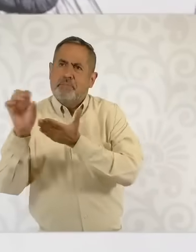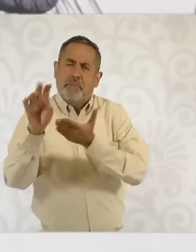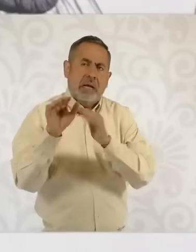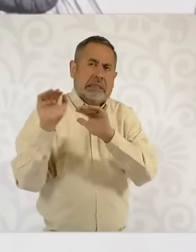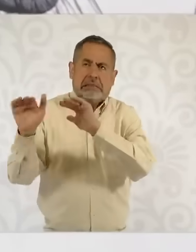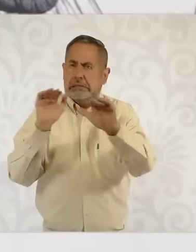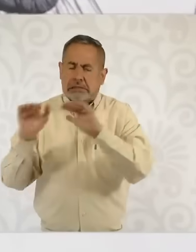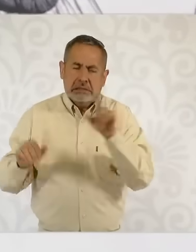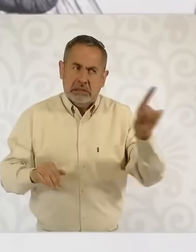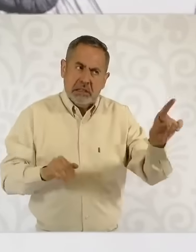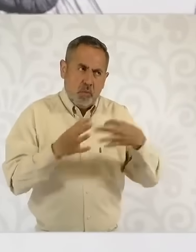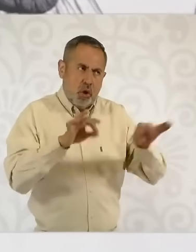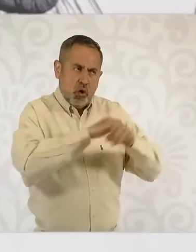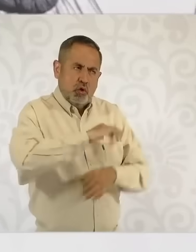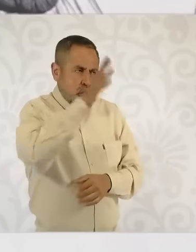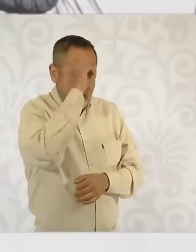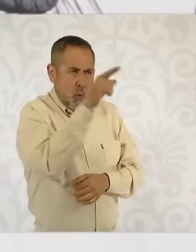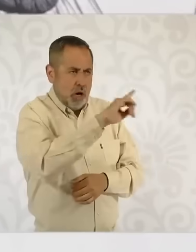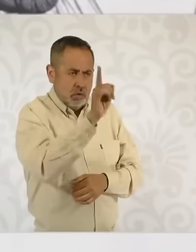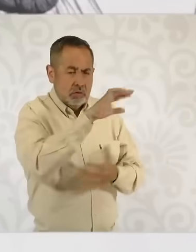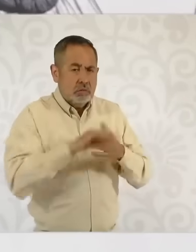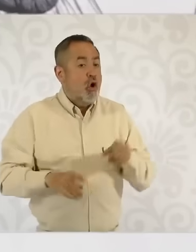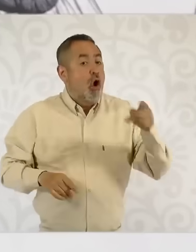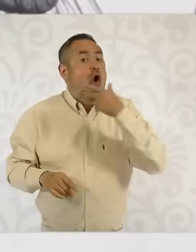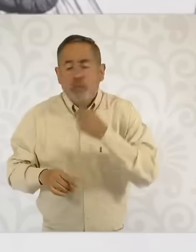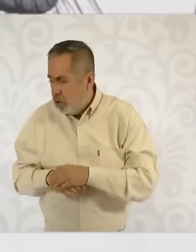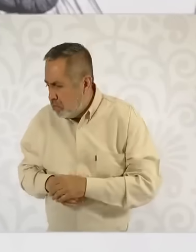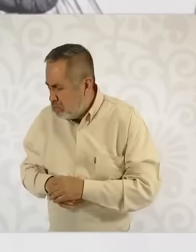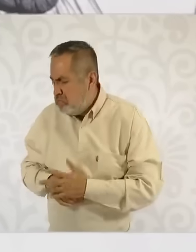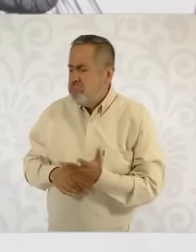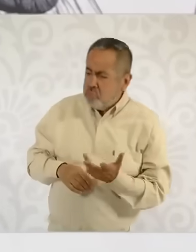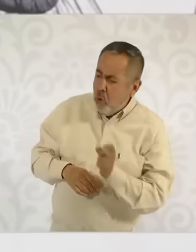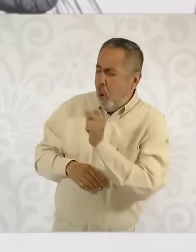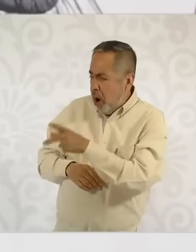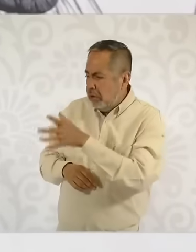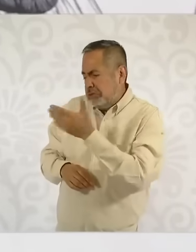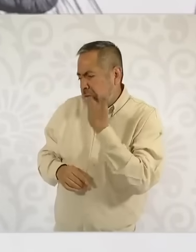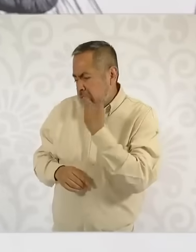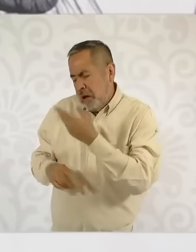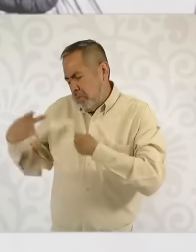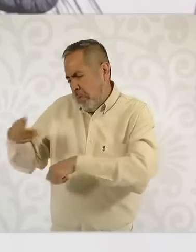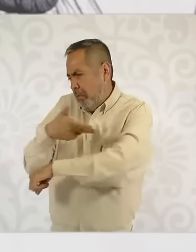importante porque no estábamos de acuerdo y él le pareció muy bien que se desarrollara este esquema